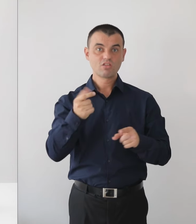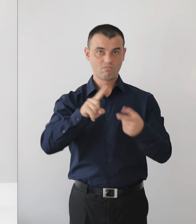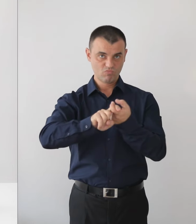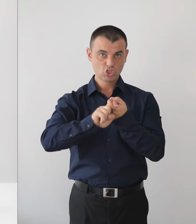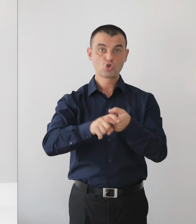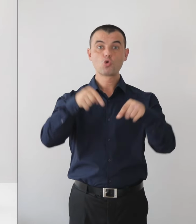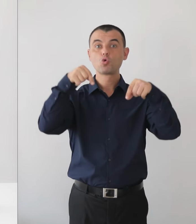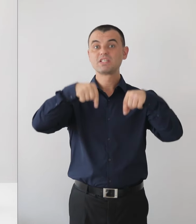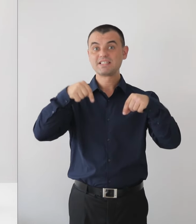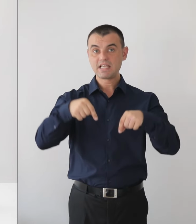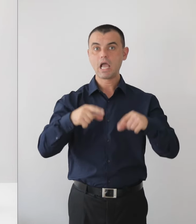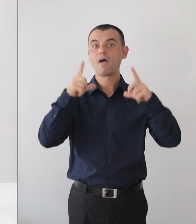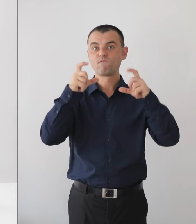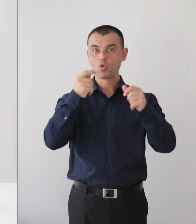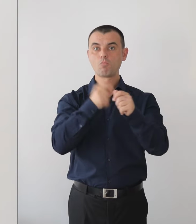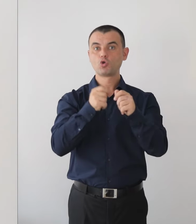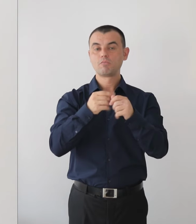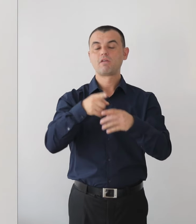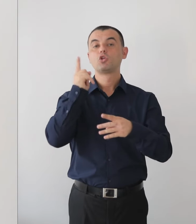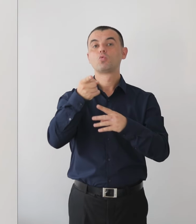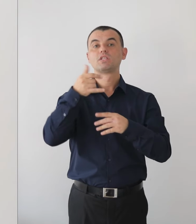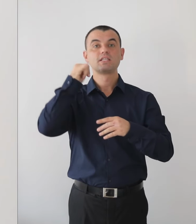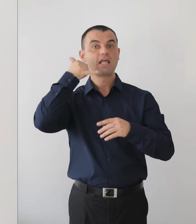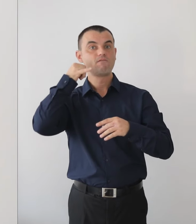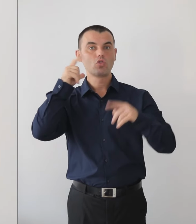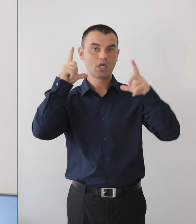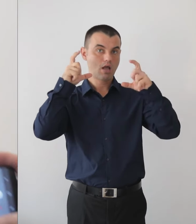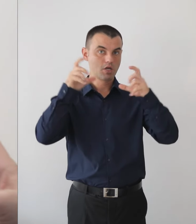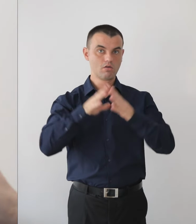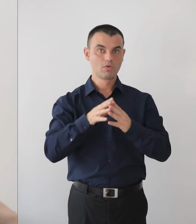защото в днешно време стоковата снимка може да се направи дори с камери за смартфони.